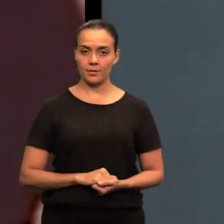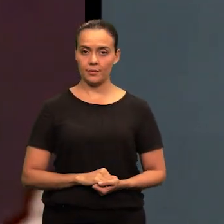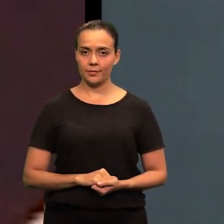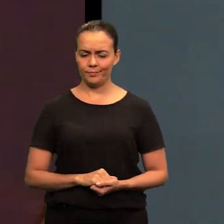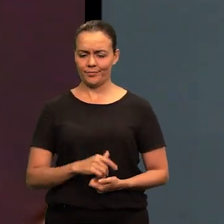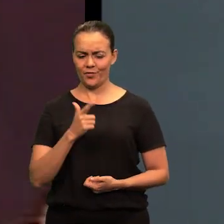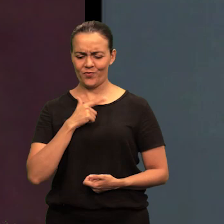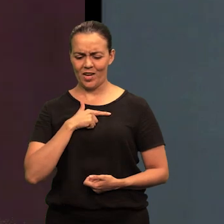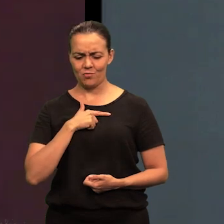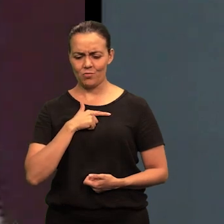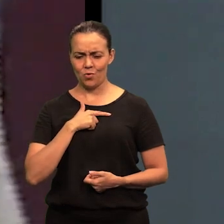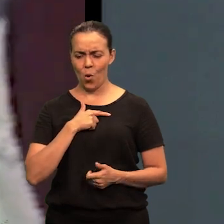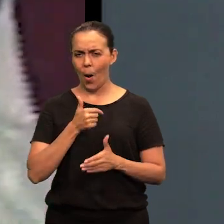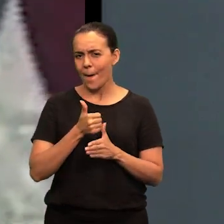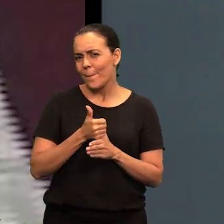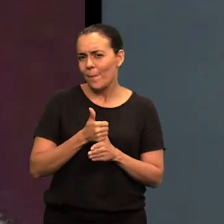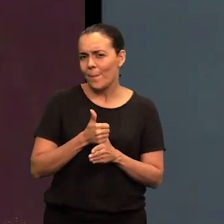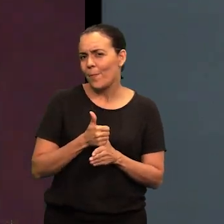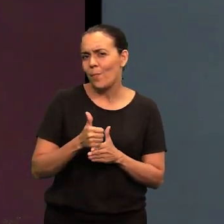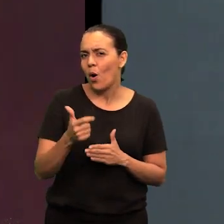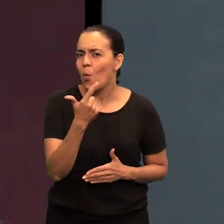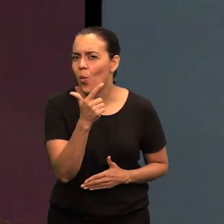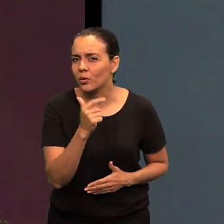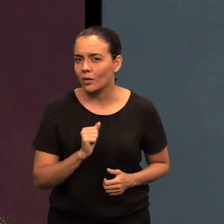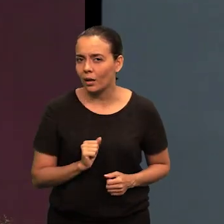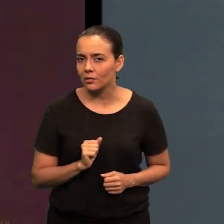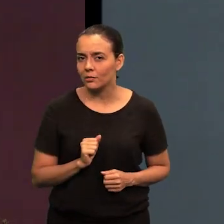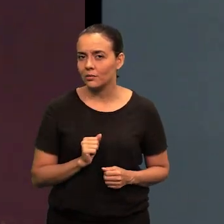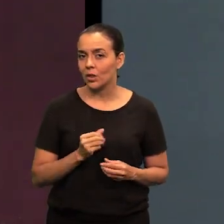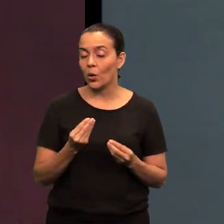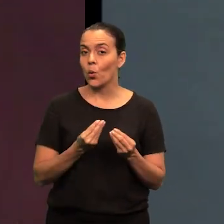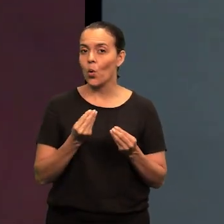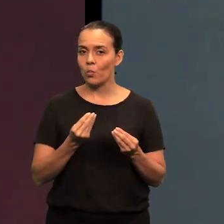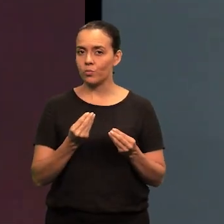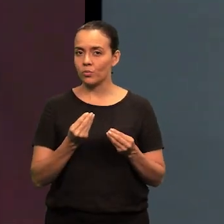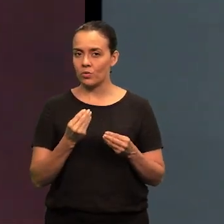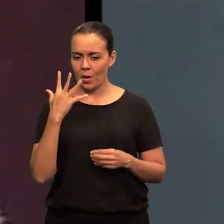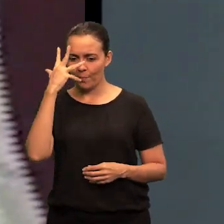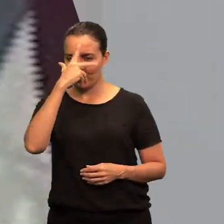Se é feio, quer dizer que é imoral, mas também feio é uma categoria estética, ao contrário de bonito.